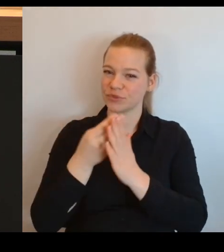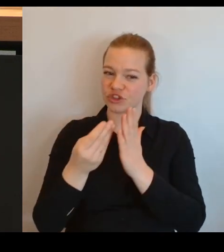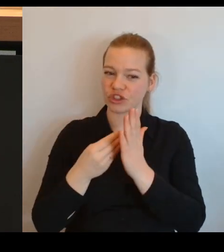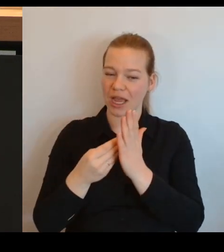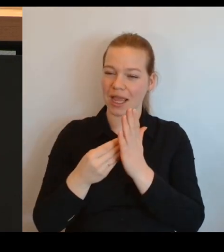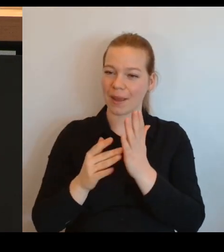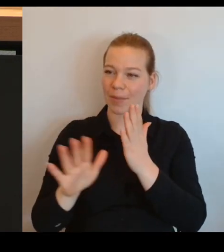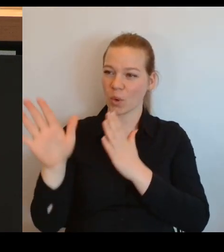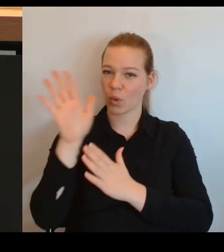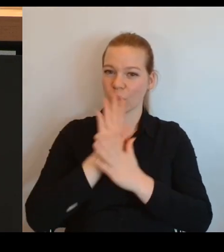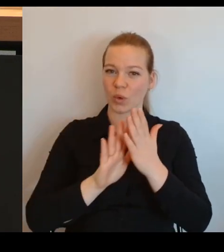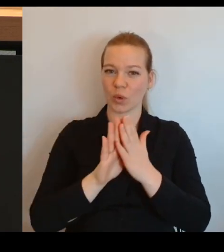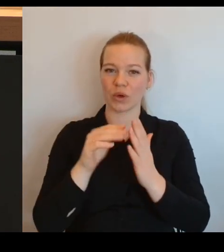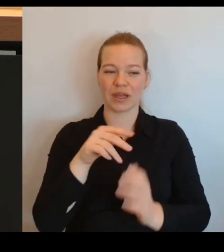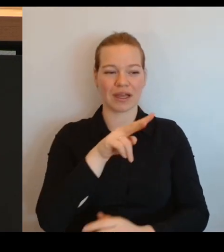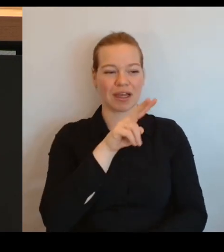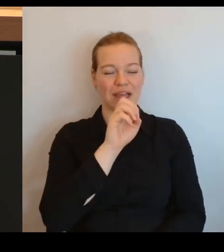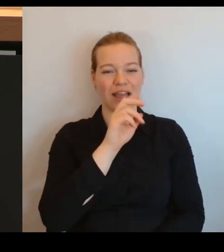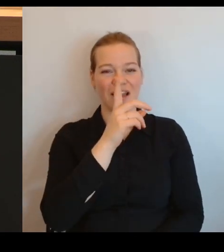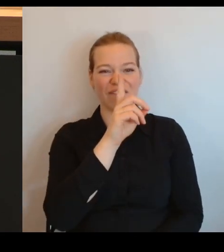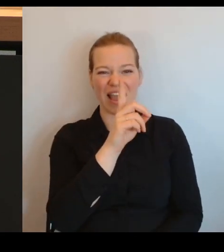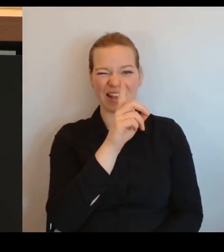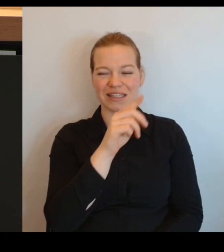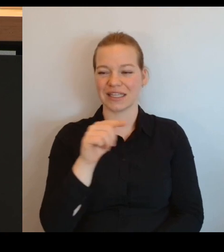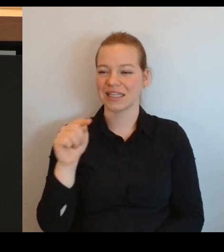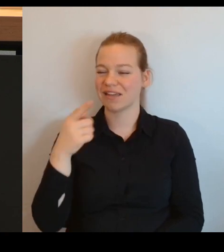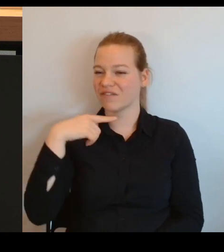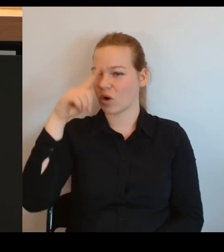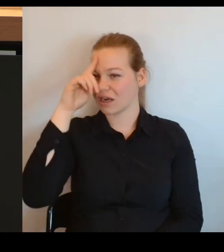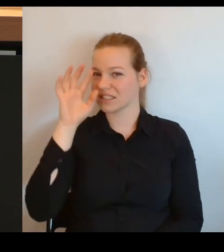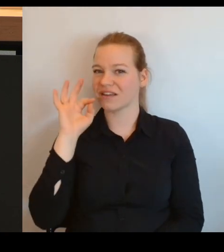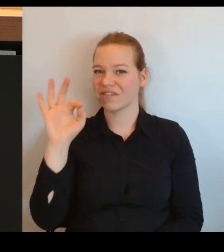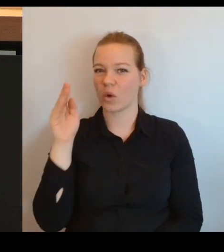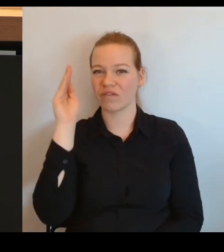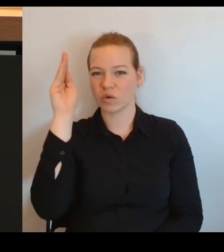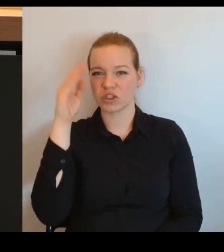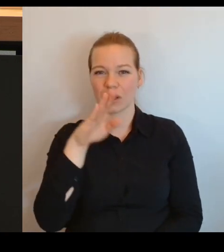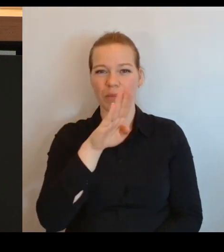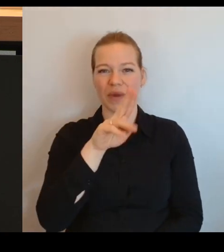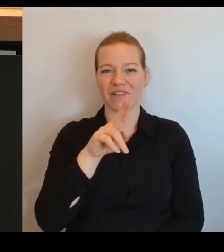BVG ehrlicherweise deutlich anders. Ich sehe das deutlich kritischer. Und ich kann Ihnen auch eins sagen